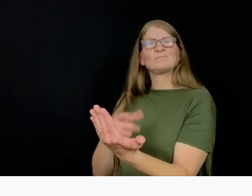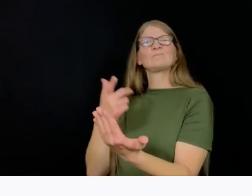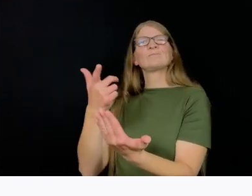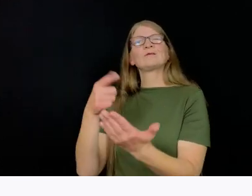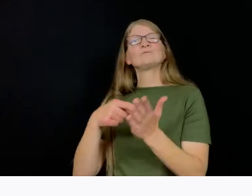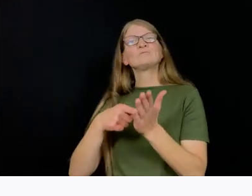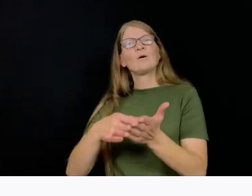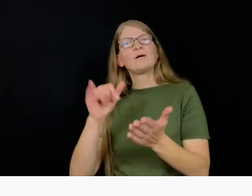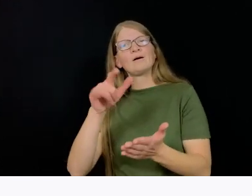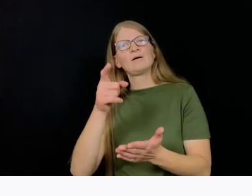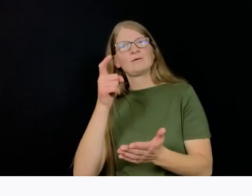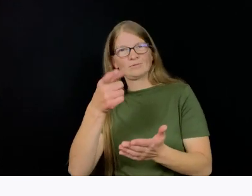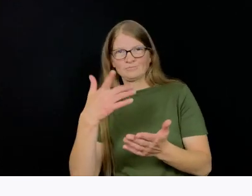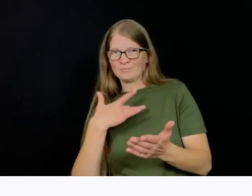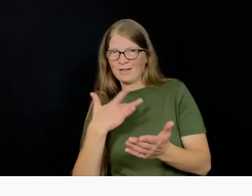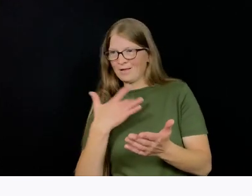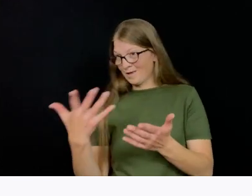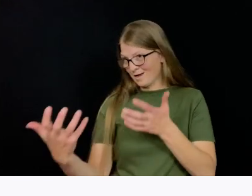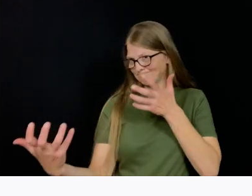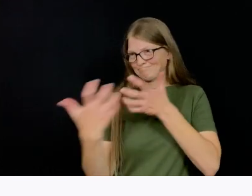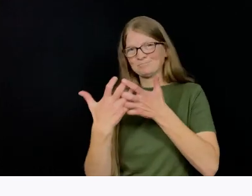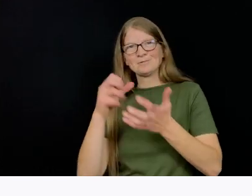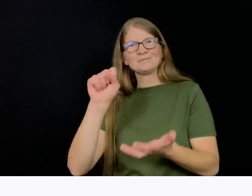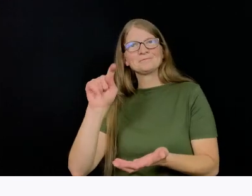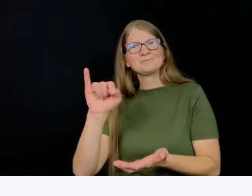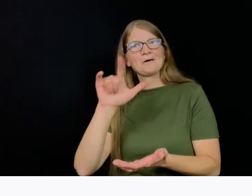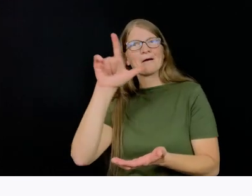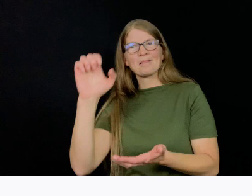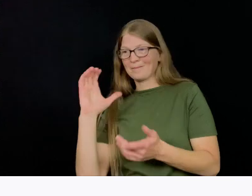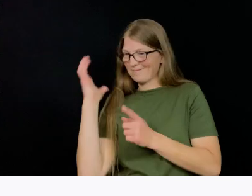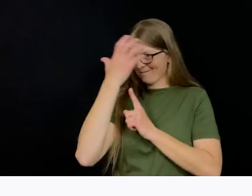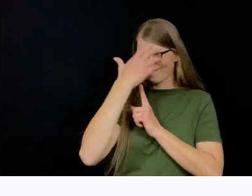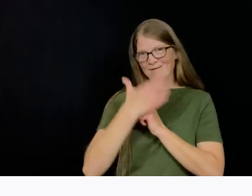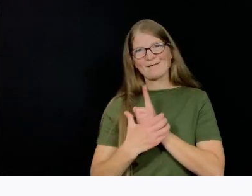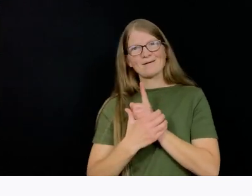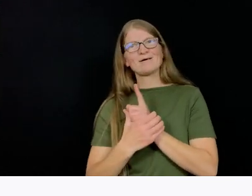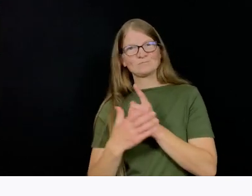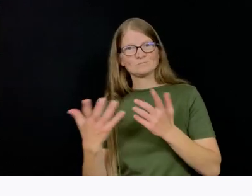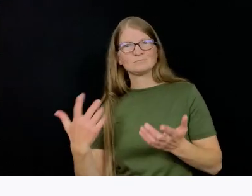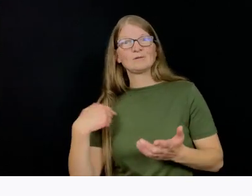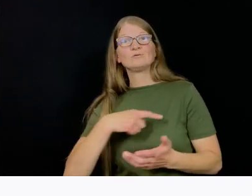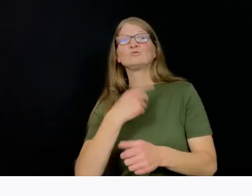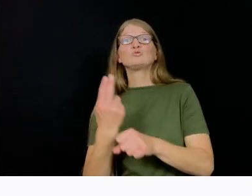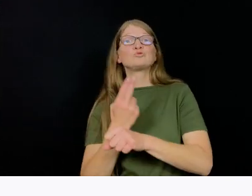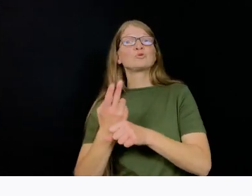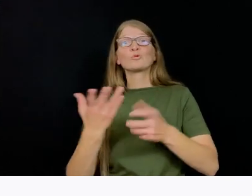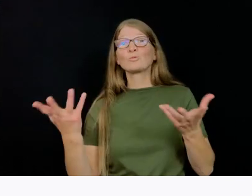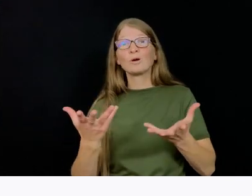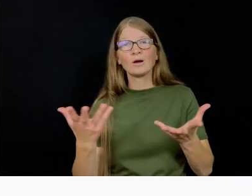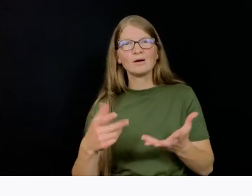نأخذ أكبر قاعدة بيانات للمنتجات في العالم وندمجها مع تقنية محرك نمط الملابس أو الستايل الخاص بنا